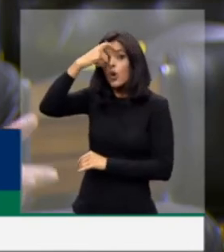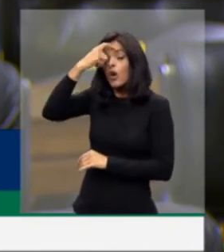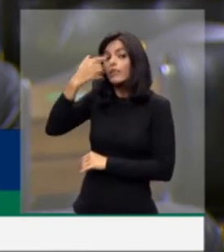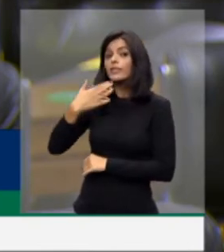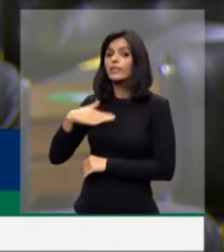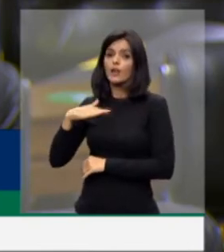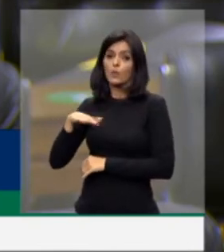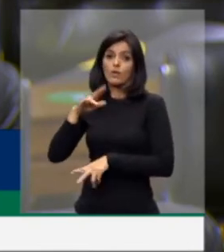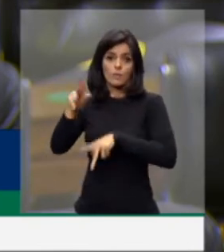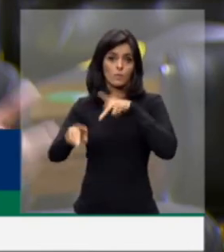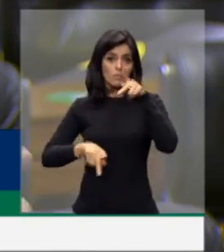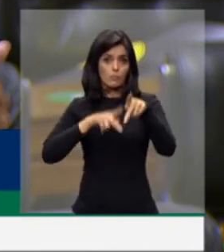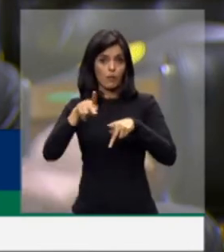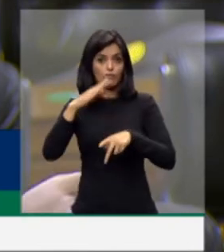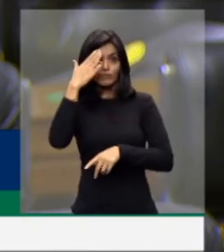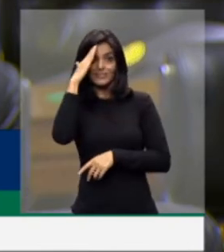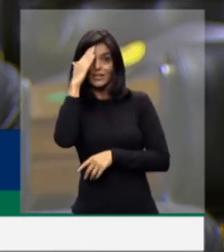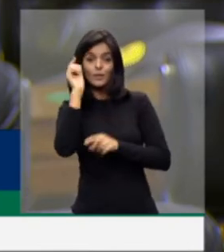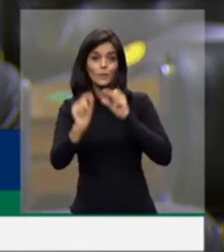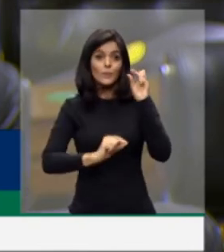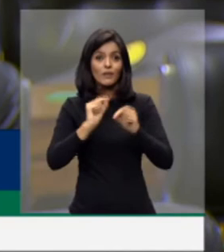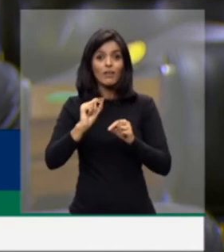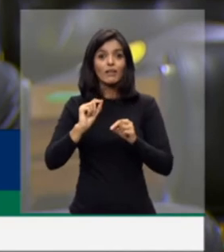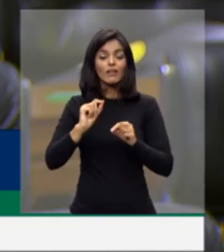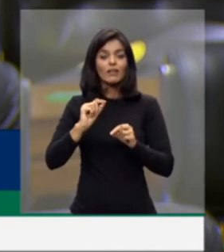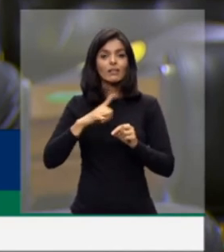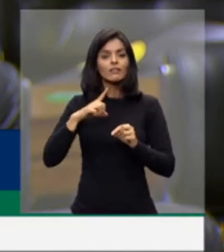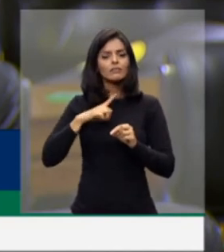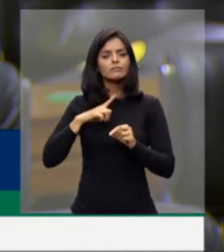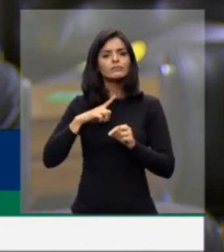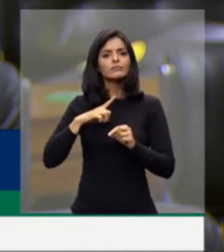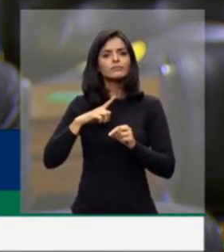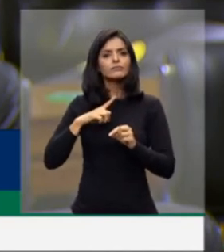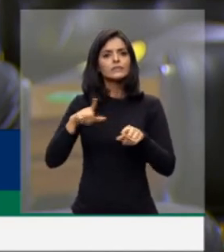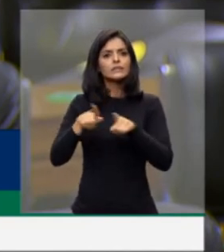NADA DE DISCUSSÃO EM TAXAR SOL. VAMOS DEIXAR AQUI BEM CLARO PARA QUE TODOS POSSAM TER CONSCIÊNCIA TRANQUILA E